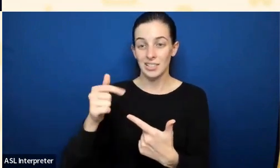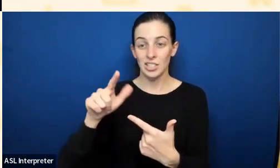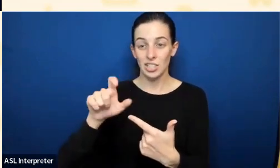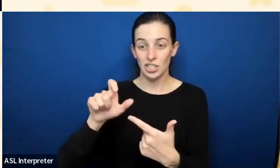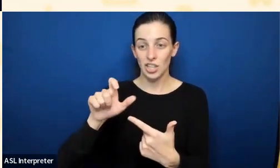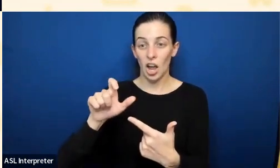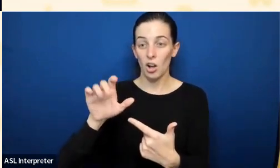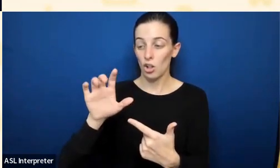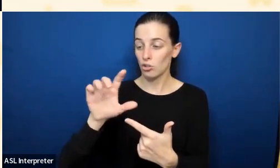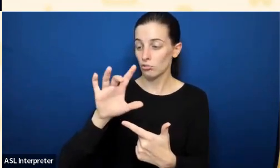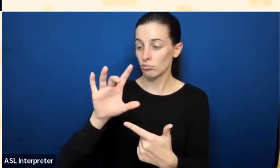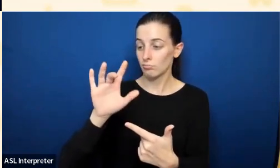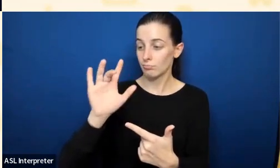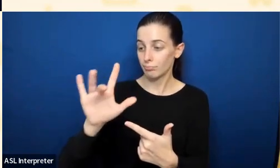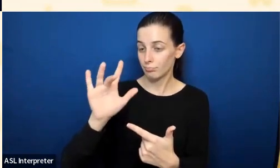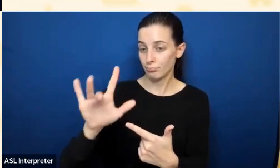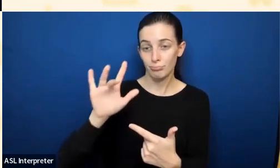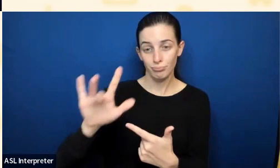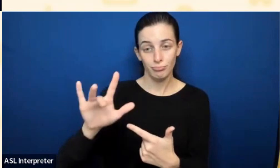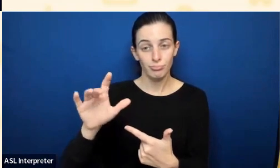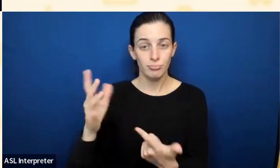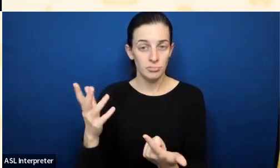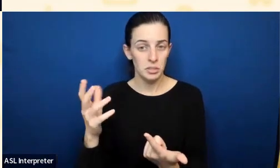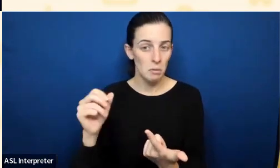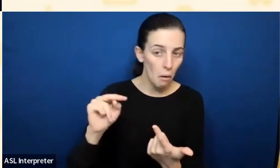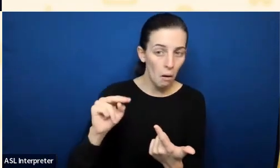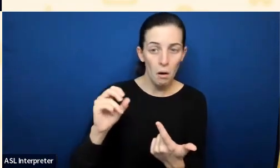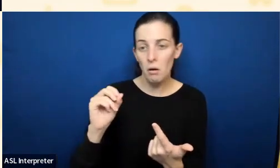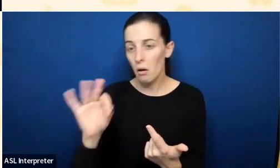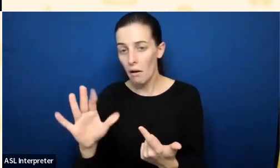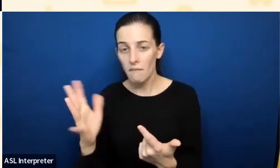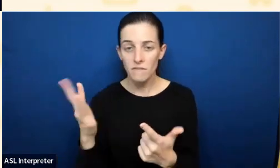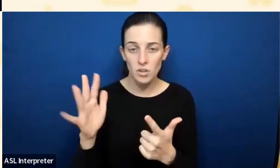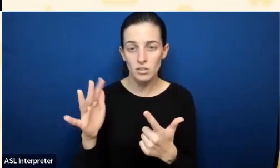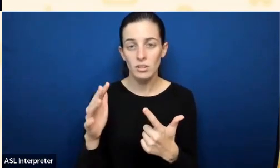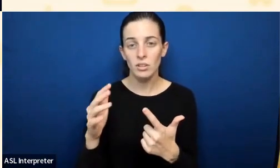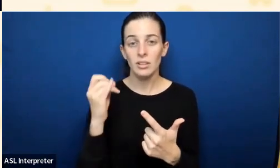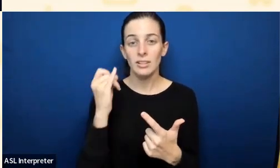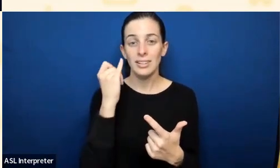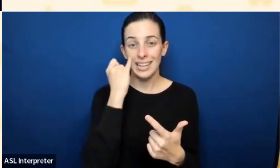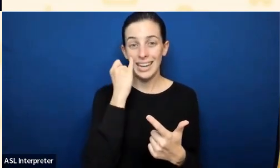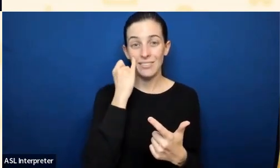Y nuevamente, si hubiéramos puesto nuestro HTML en el otro lado aquí,